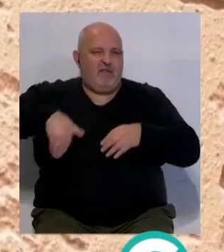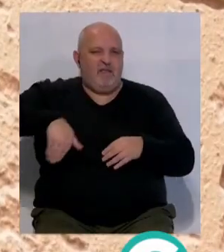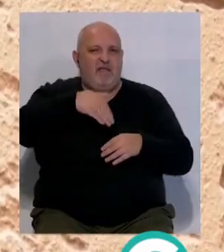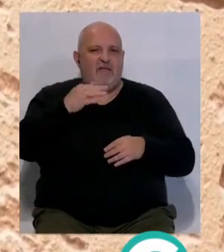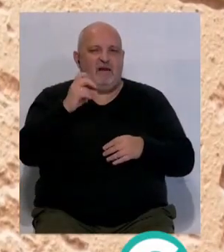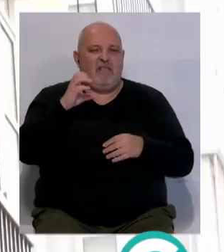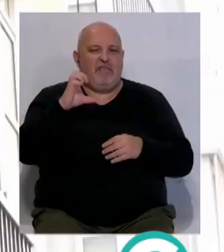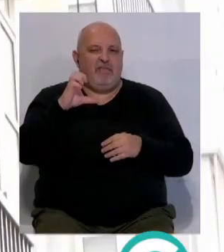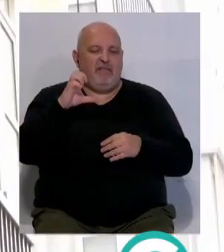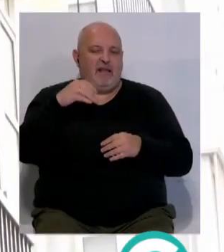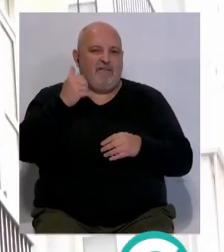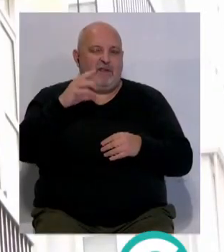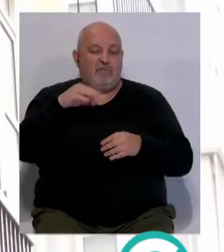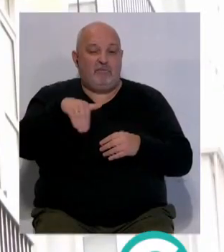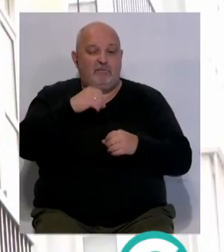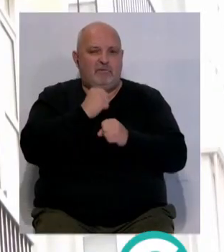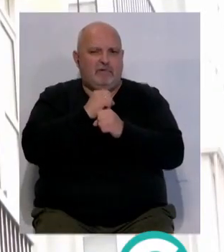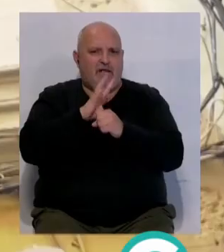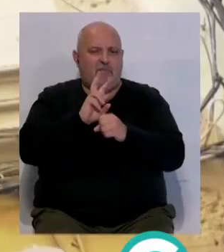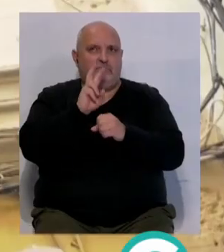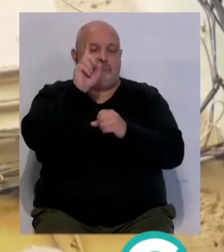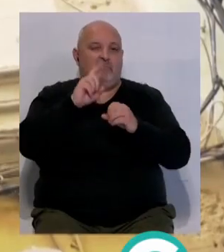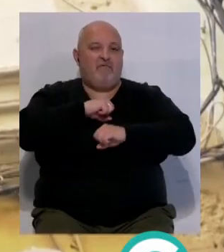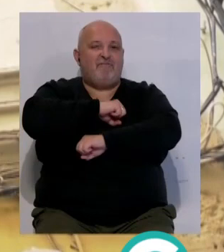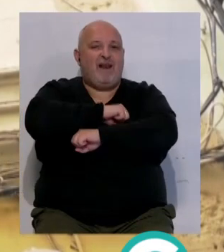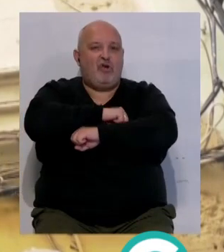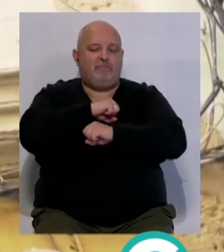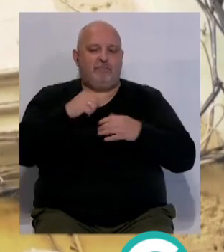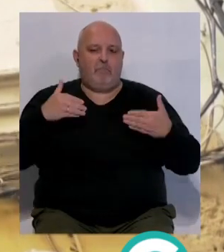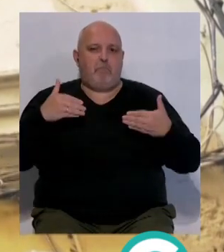caballero Cuando el hombre que se encontraba trabajando en el balcón cedió provocando así